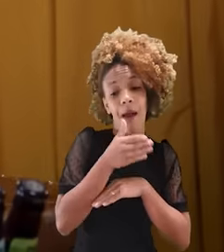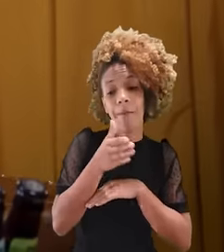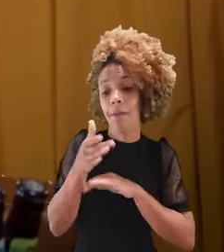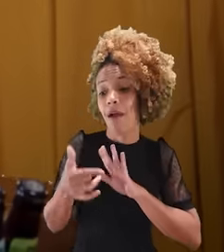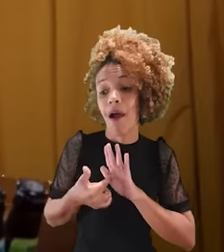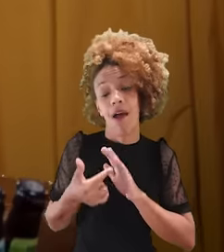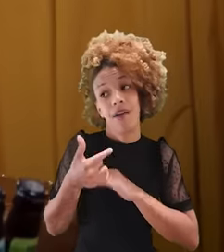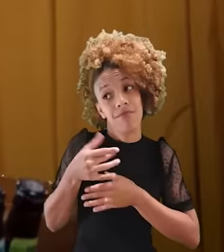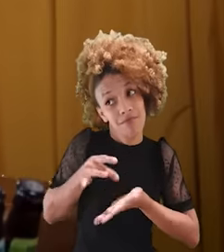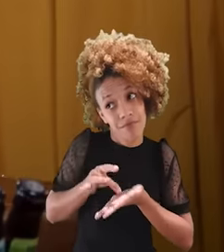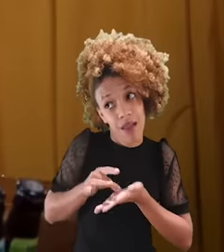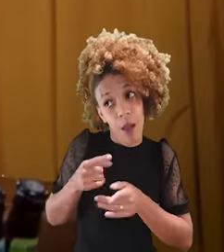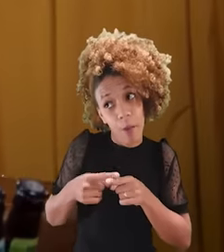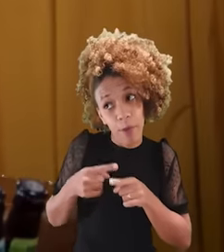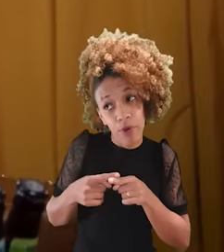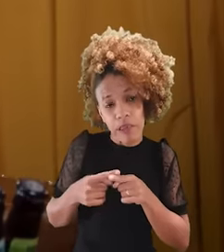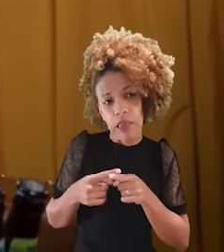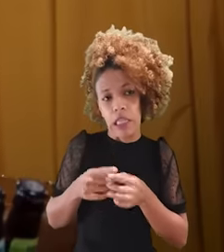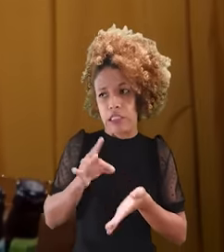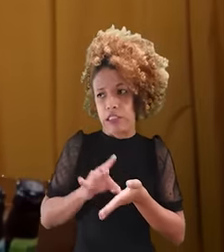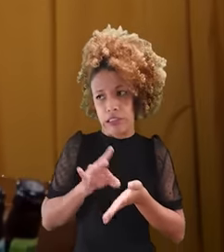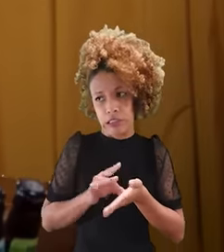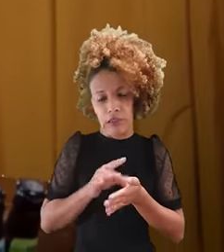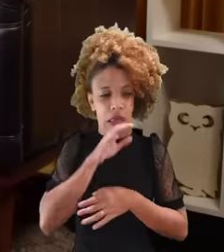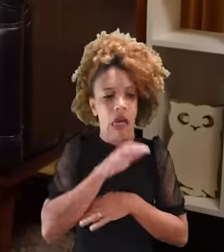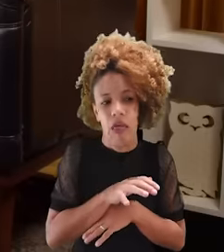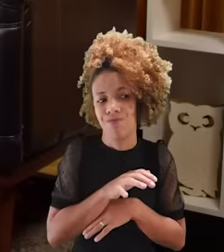sinceridade porque sinceridade grosseria não são sinônimos não são sinos tudo bem Eu concordo mas